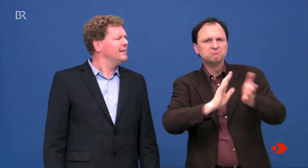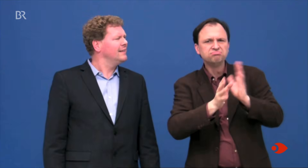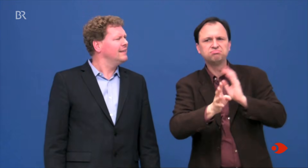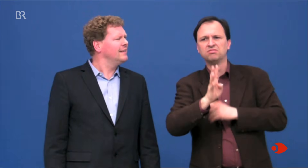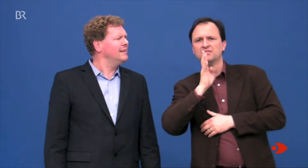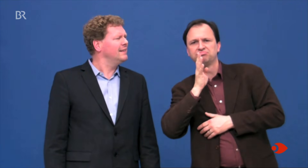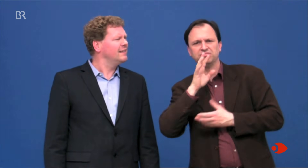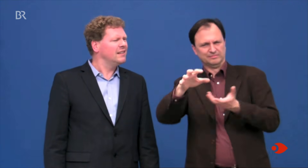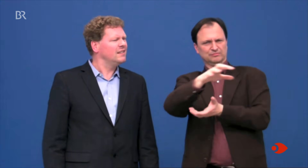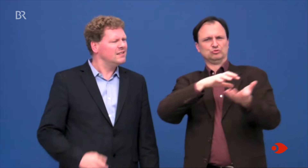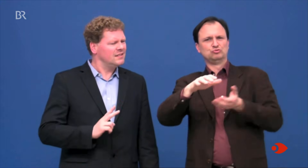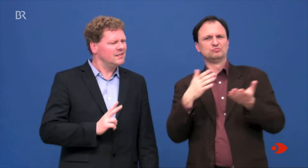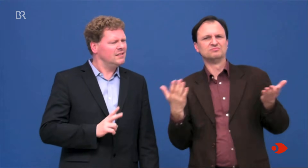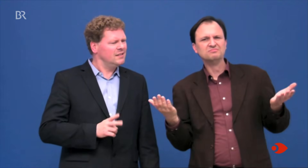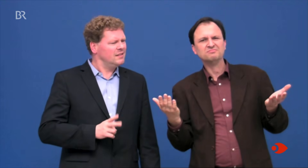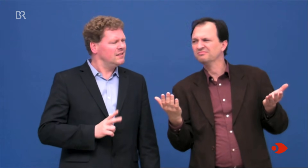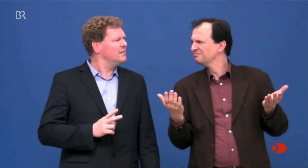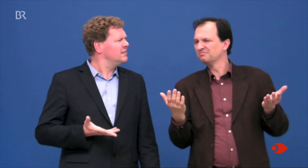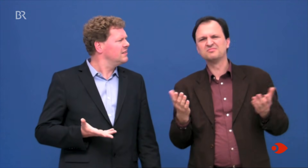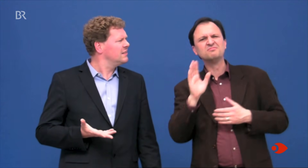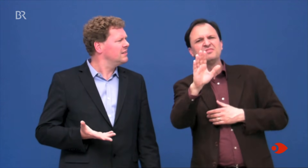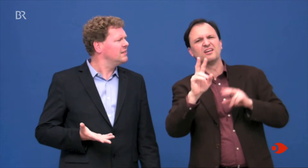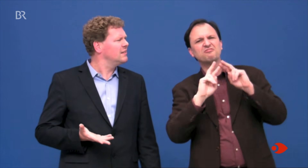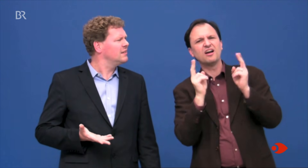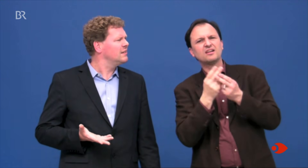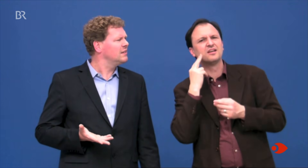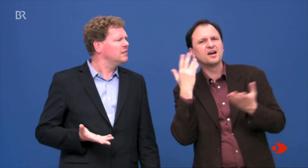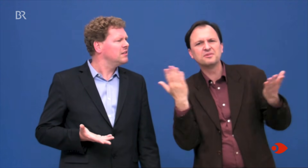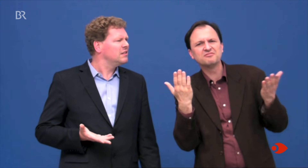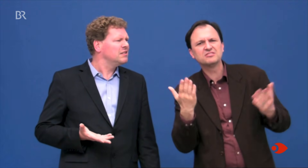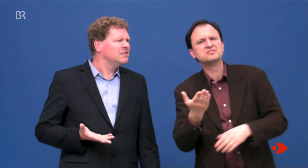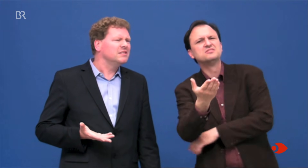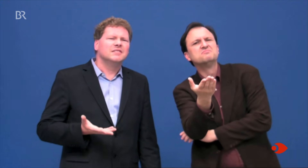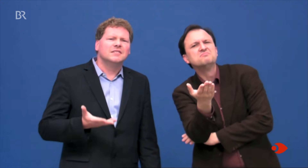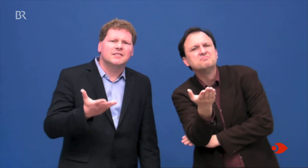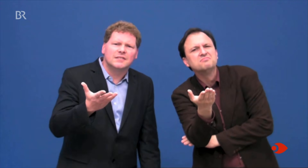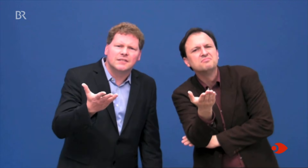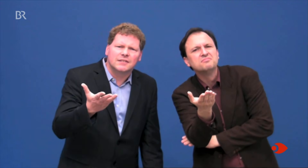Ihr habt ja beides, das Gebärden und das Sprechen. Das vermischt sich irgendwie. Wie heißt denn eure Welt?